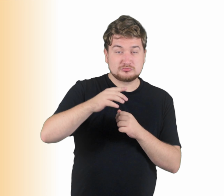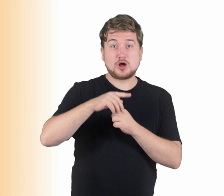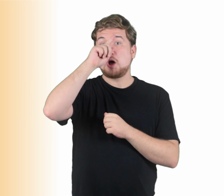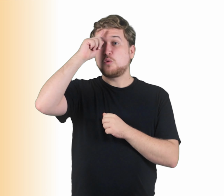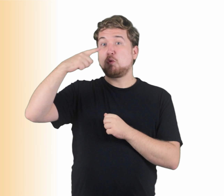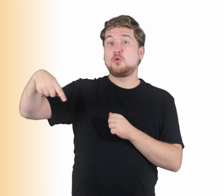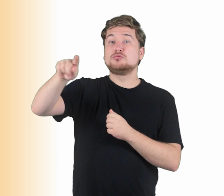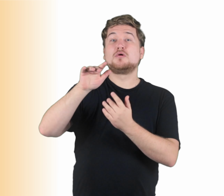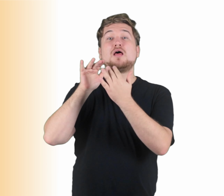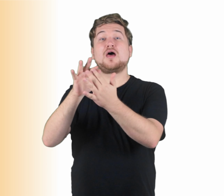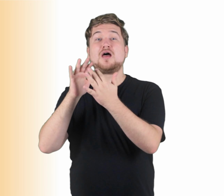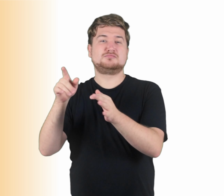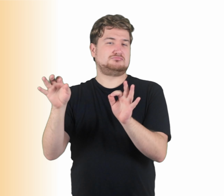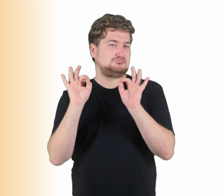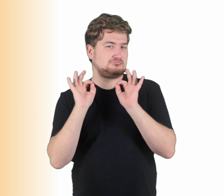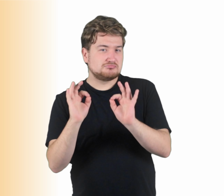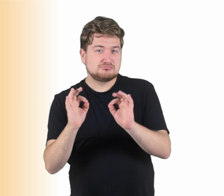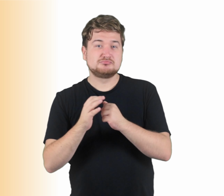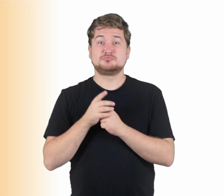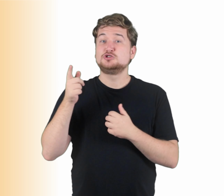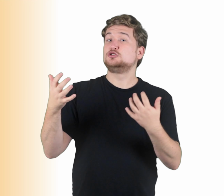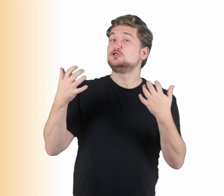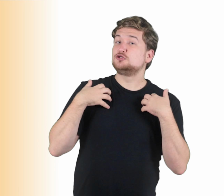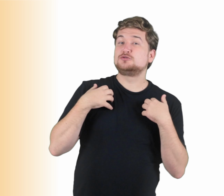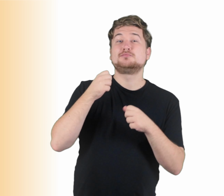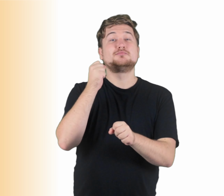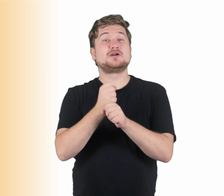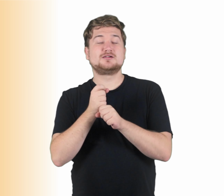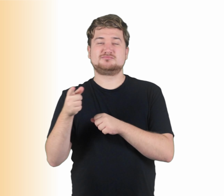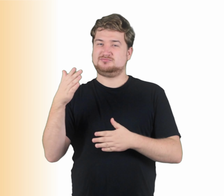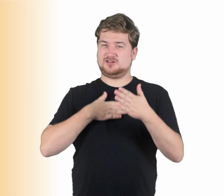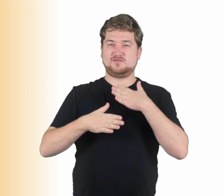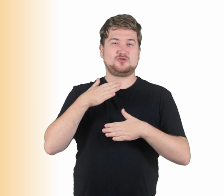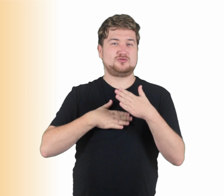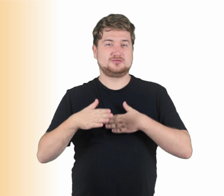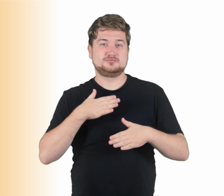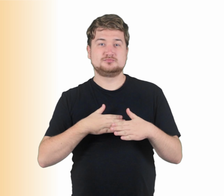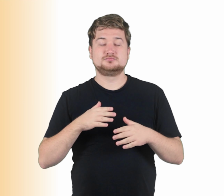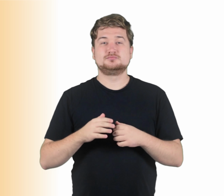ma dobre z nimi relacje, jest zadowolony z życia i pracy zawodowej.